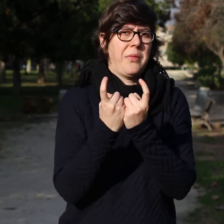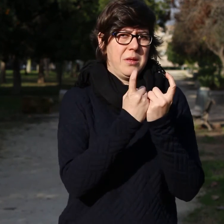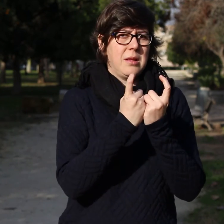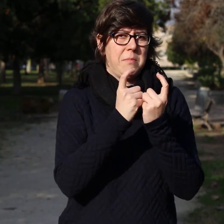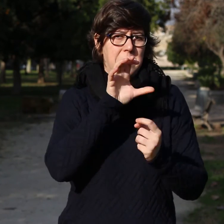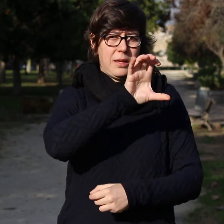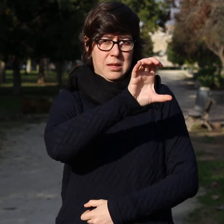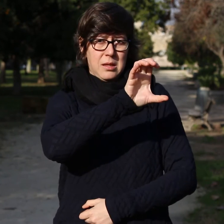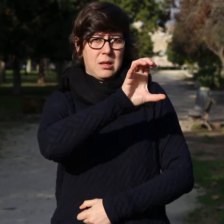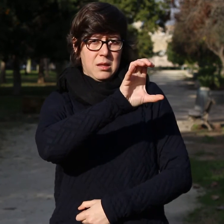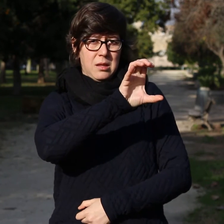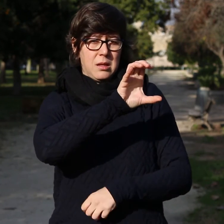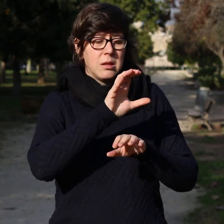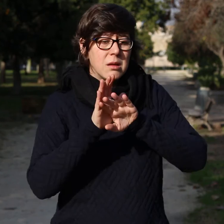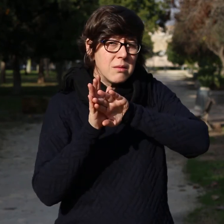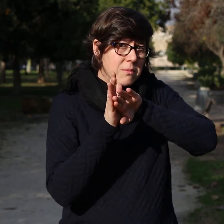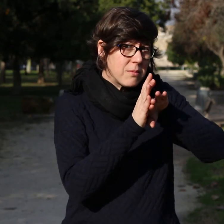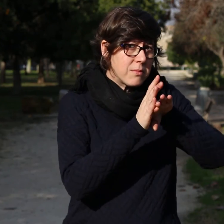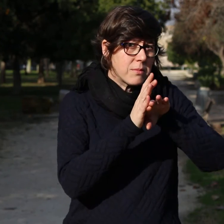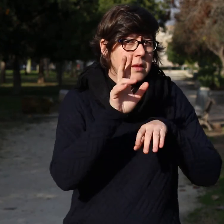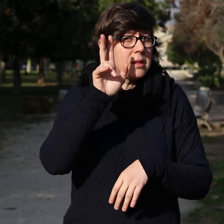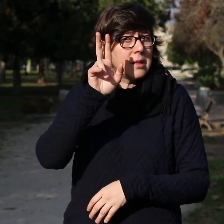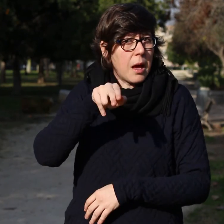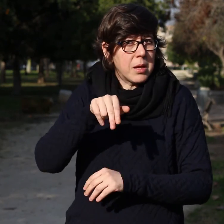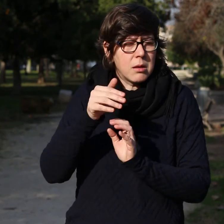educación inclusiva que recoja todas las necesidades de nuestro país.